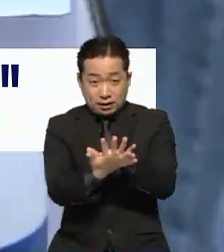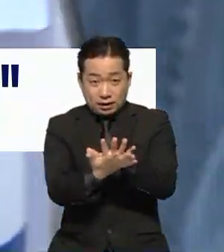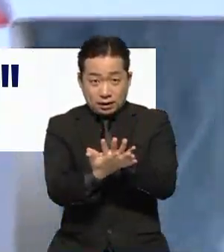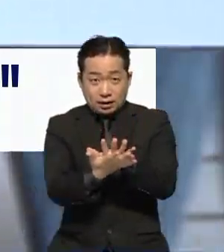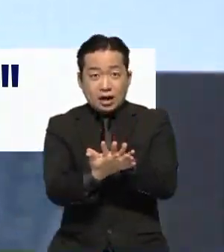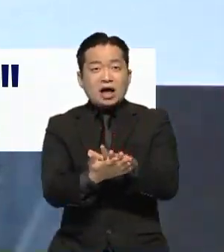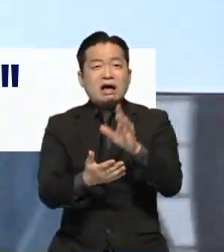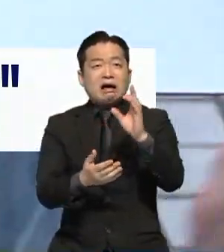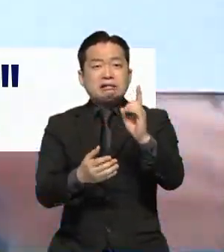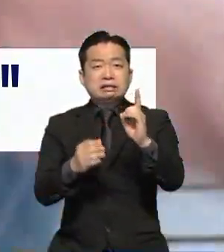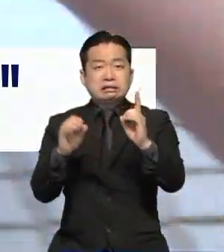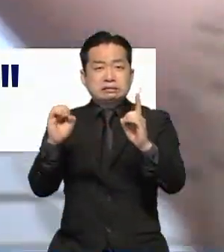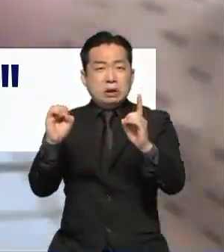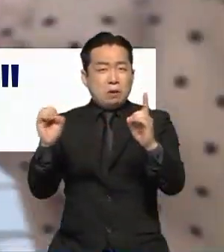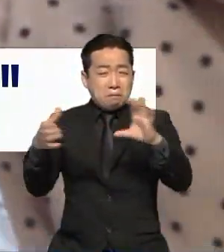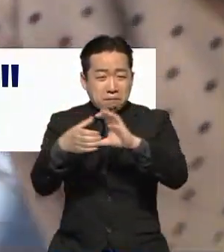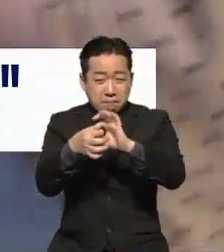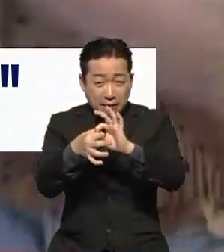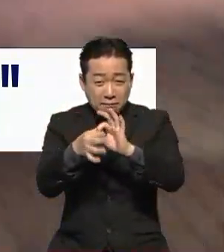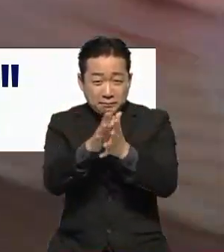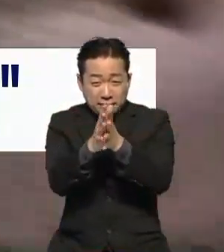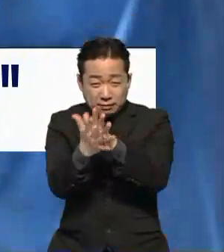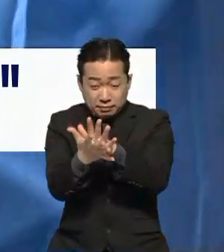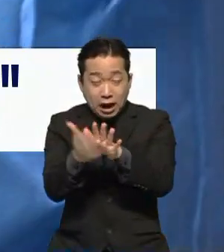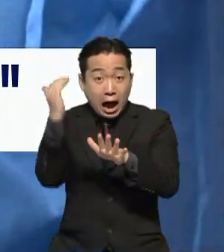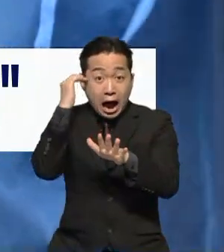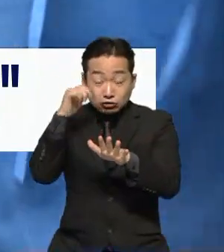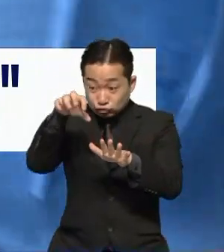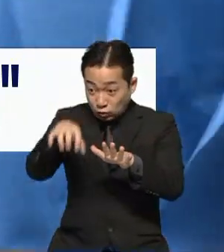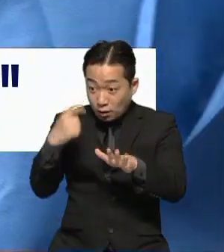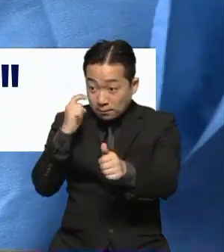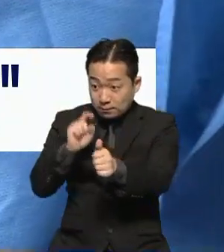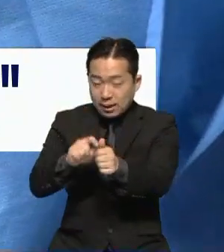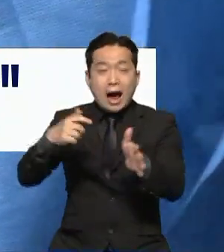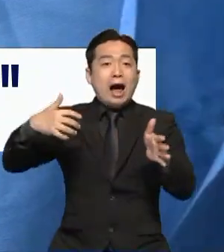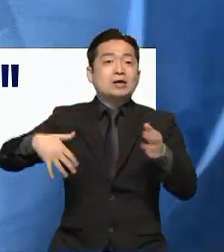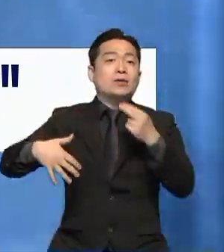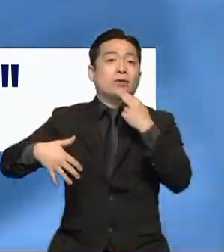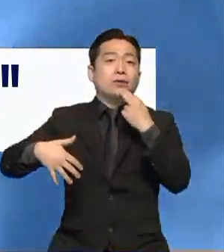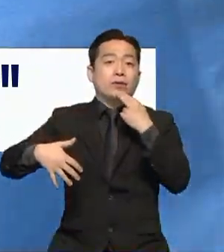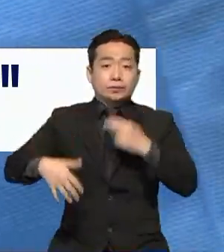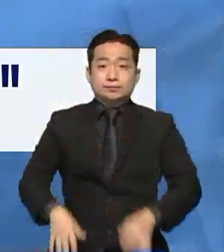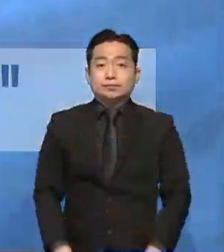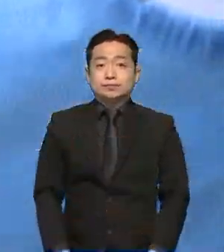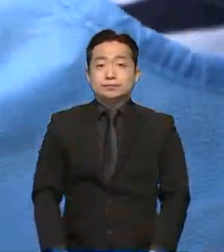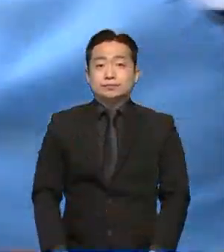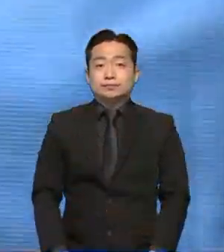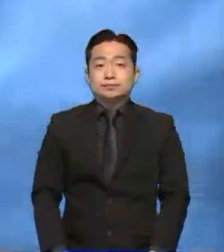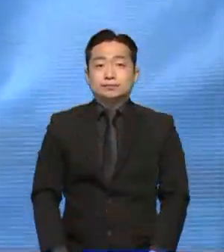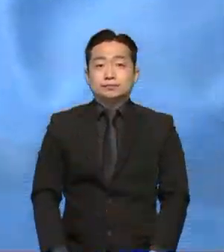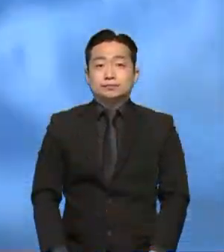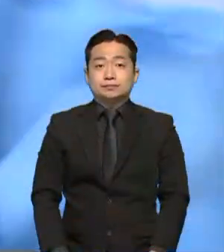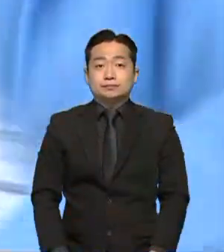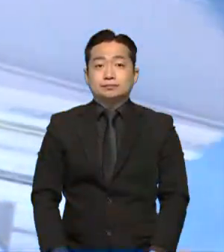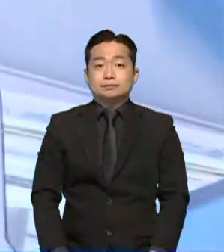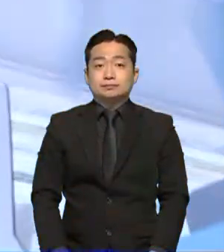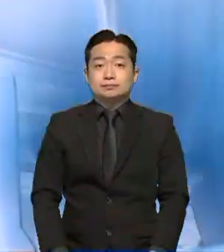오미크론이 합쳐진 XE 변이와 델타크론 등 재조합 변이의 국내 발생 사례는 지금까지 확인되지 않았다고 밝혔습니다. SBS 김덕현입니다.